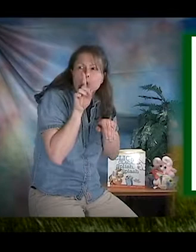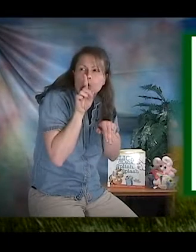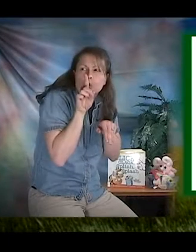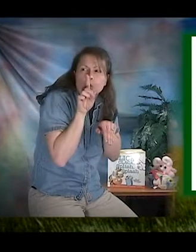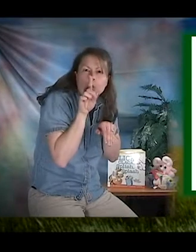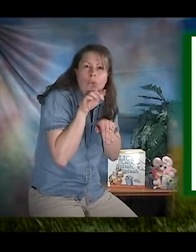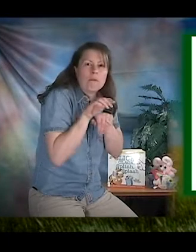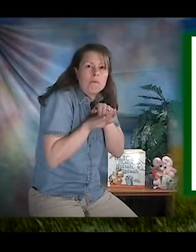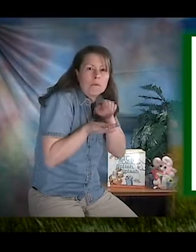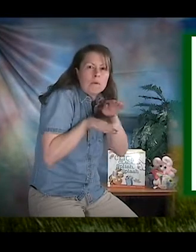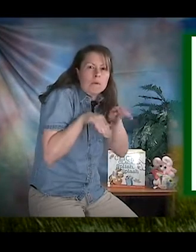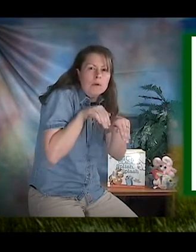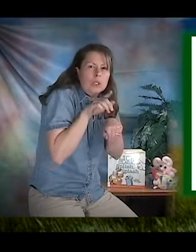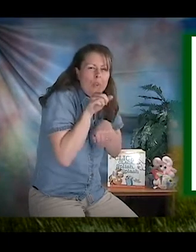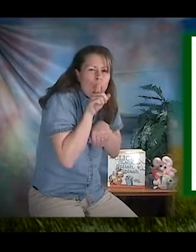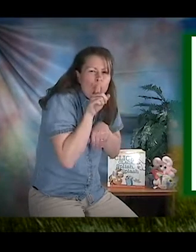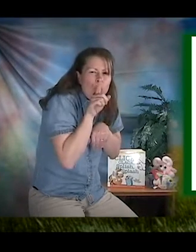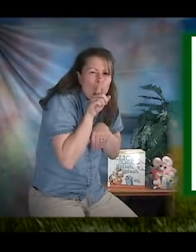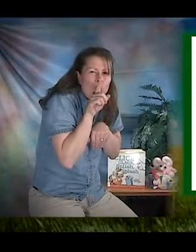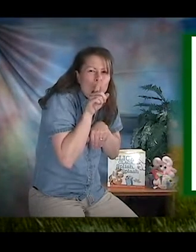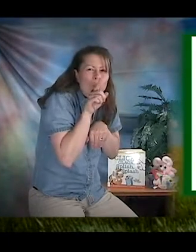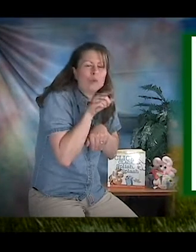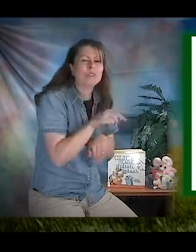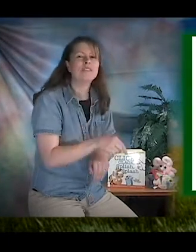El pato dice: "¡Shhhhhh!"